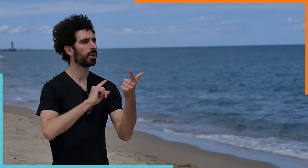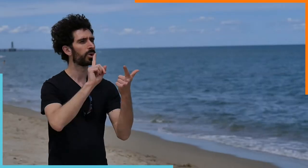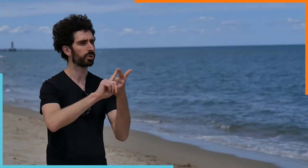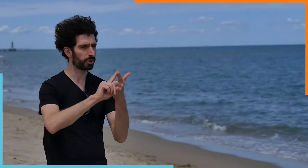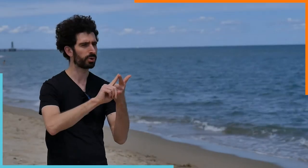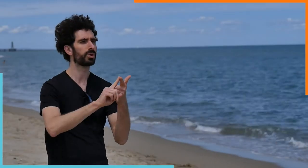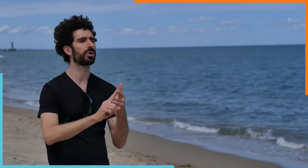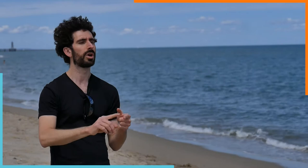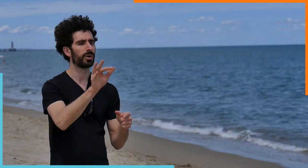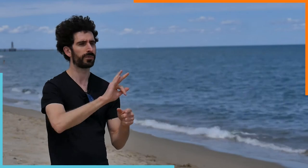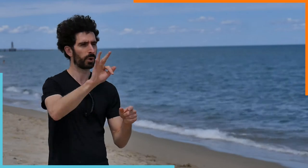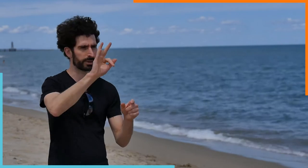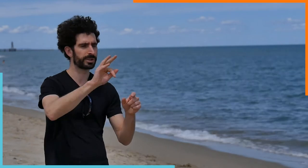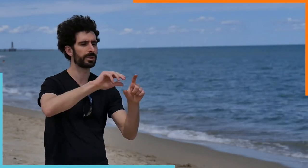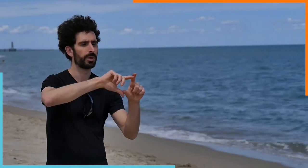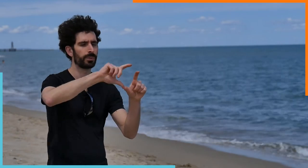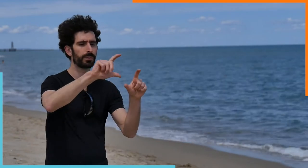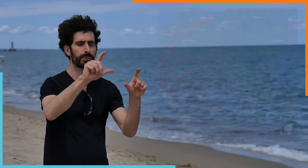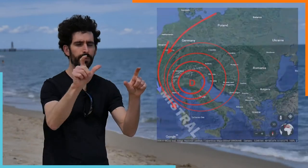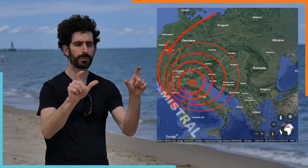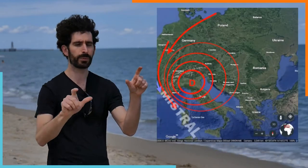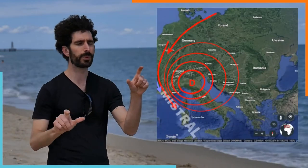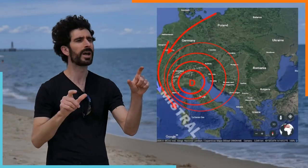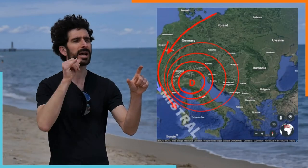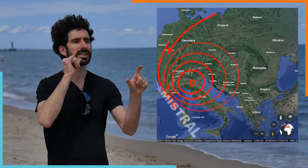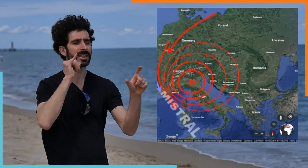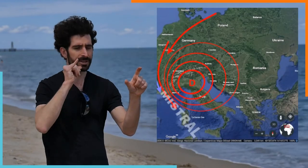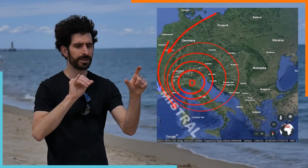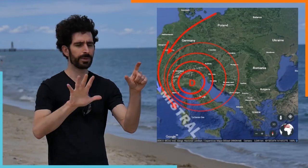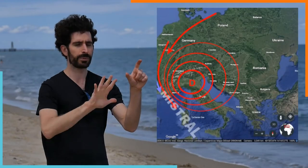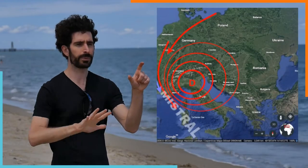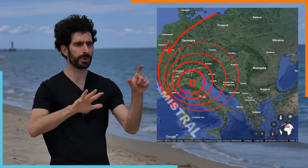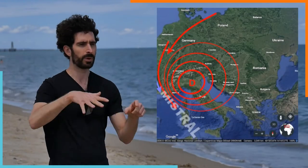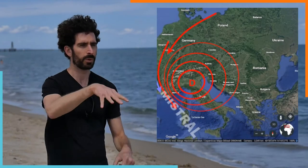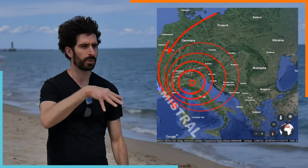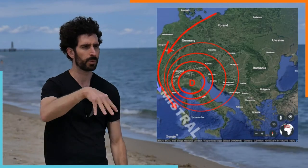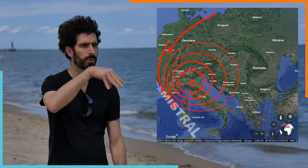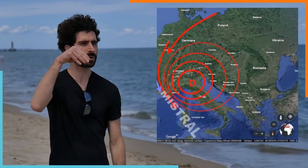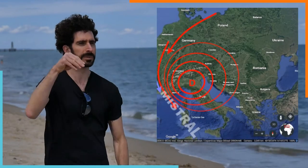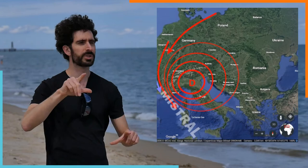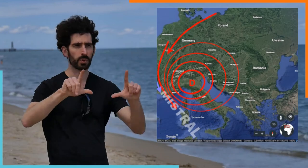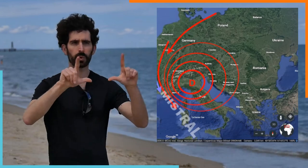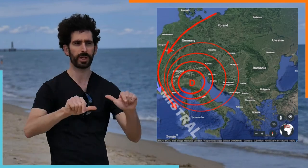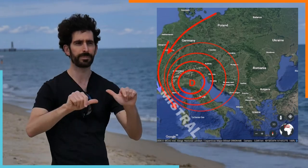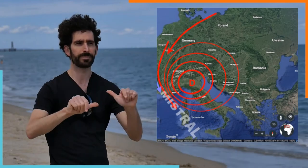2) En Méditerranée, vers Gênes, il doit y avoir une dépression.